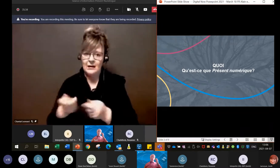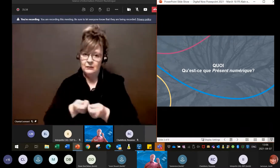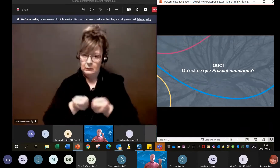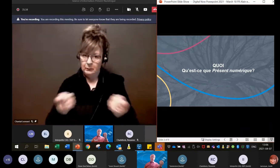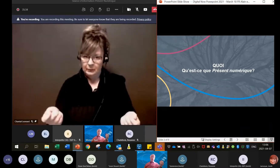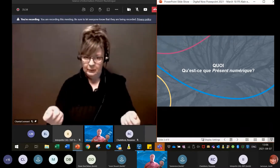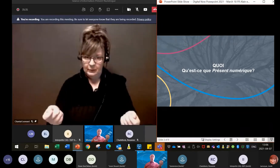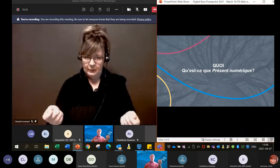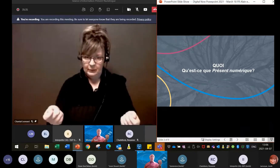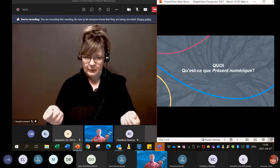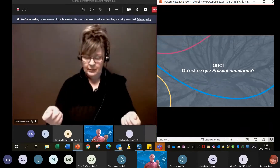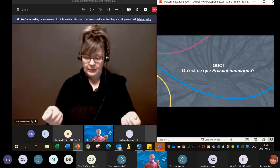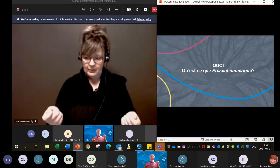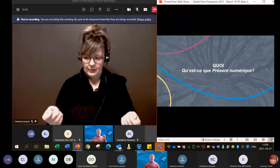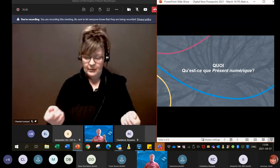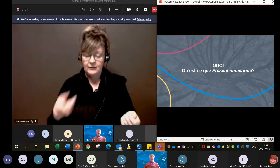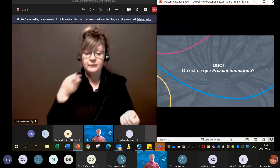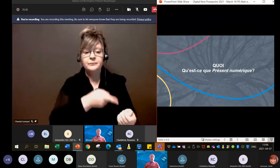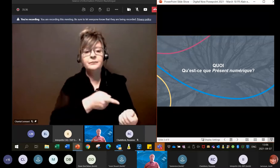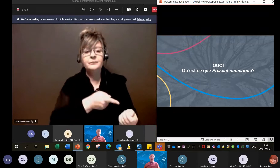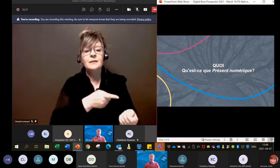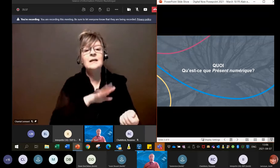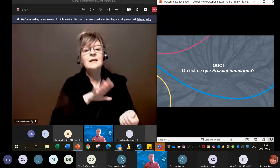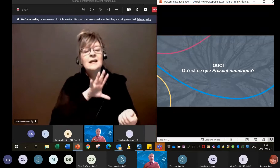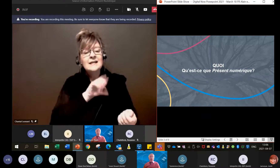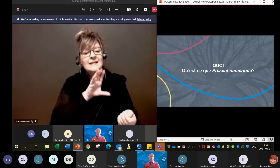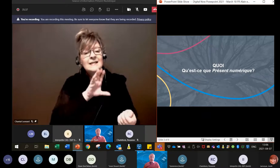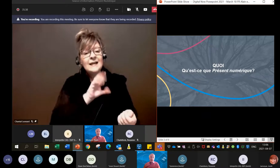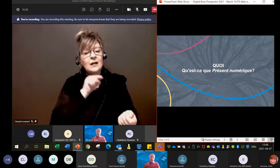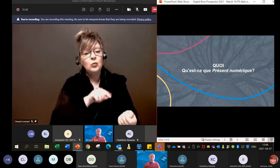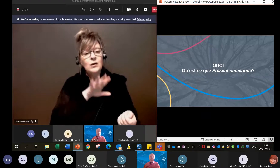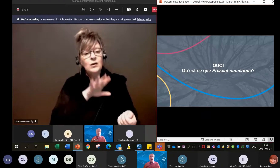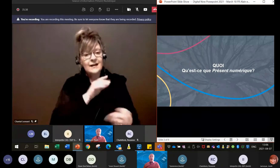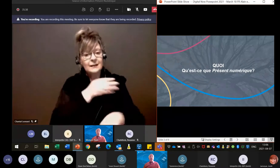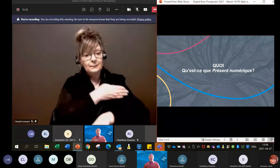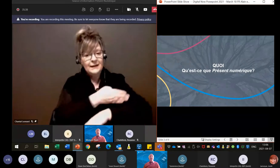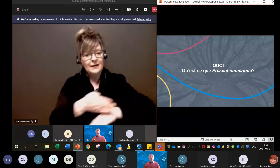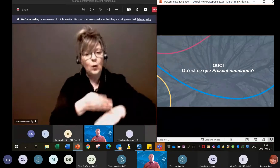Le premier volet, au montant de 50,5 millions,